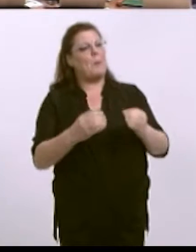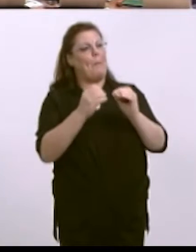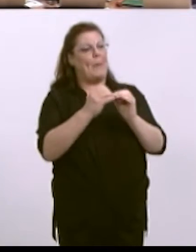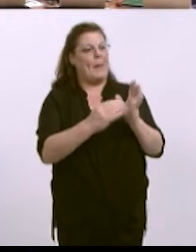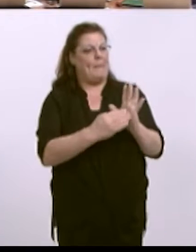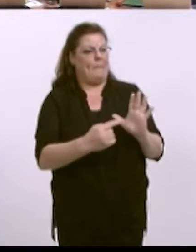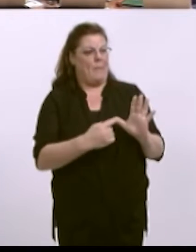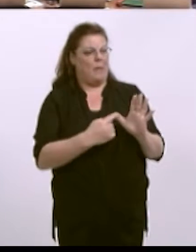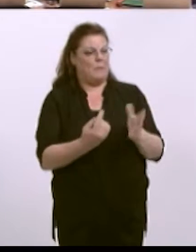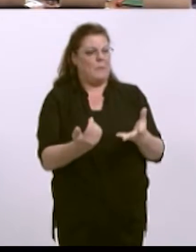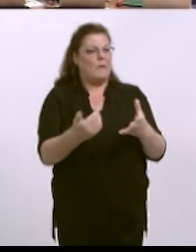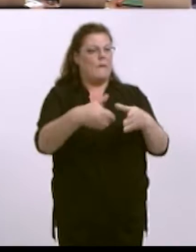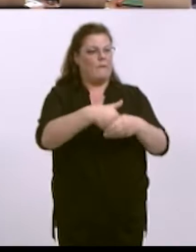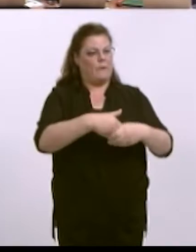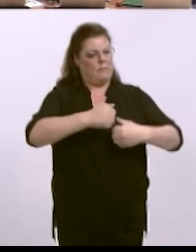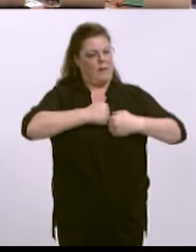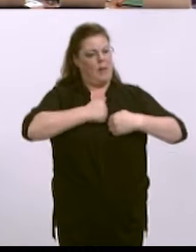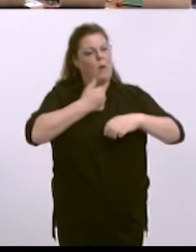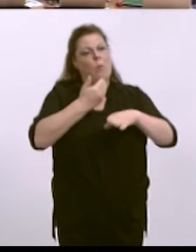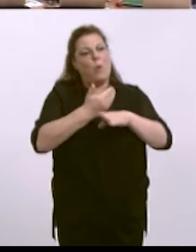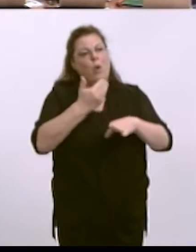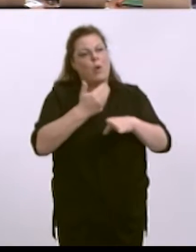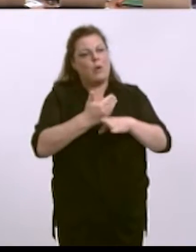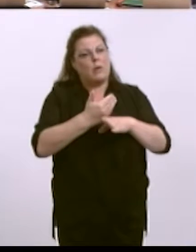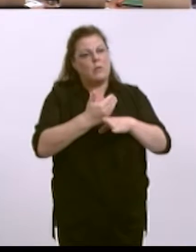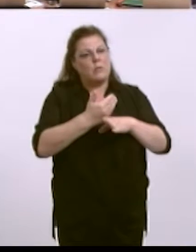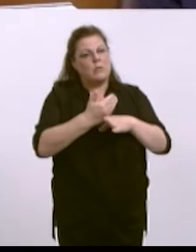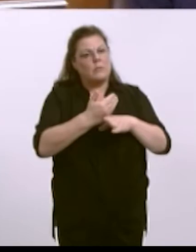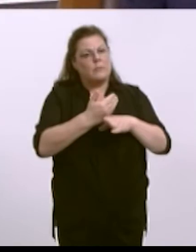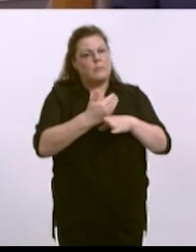nhw tu fas i hynny. Wrth gwrs, maen nhwín cynrychioli eu haelodau, rwyín deall hynny,